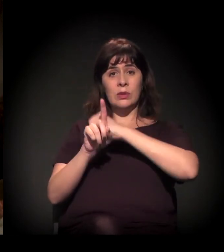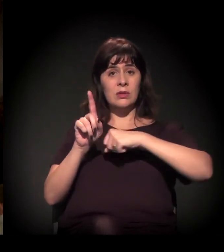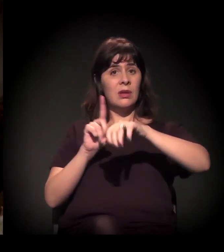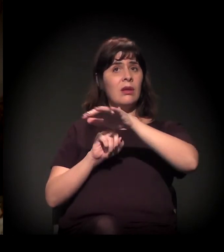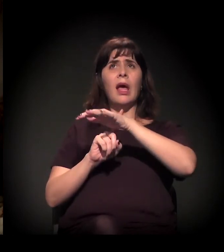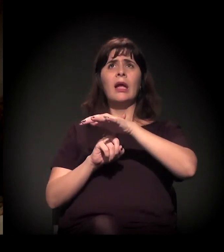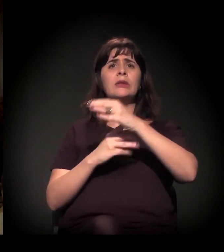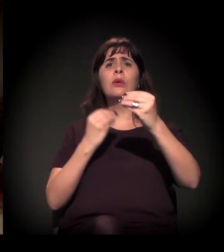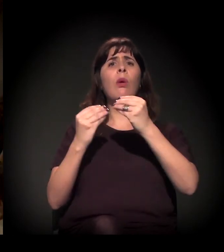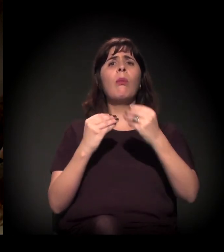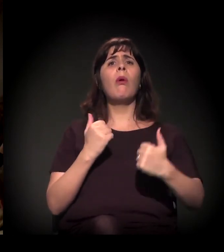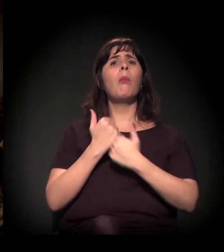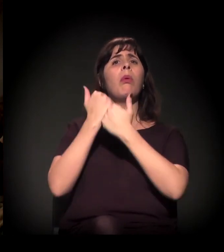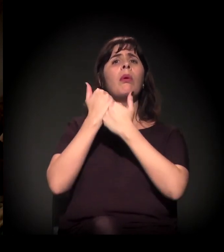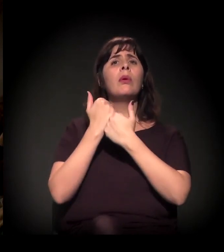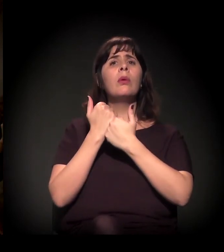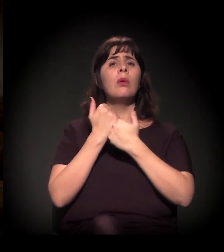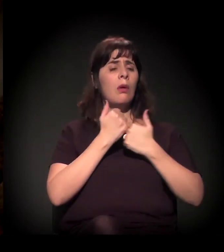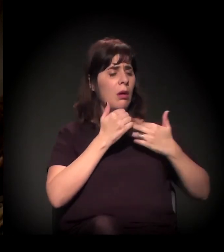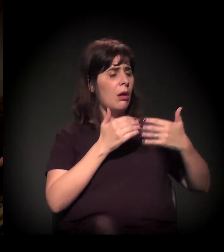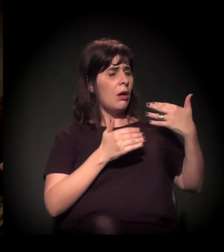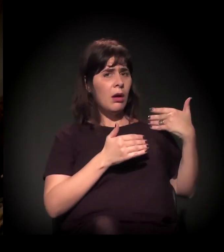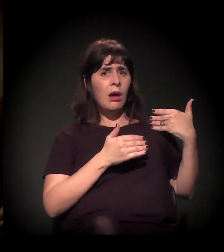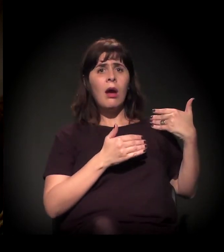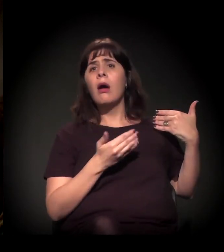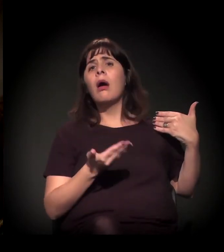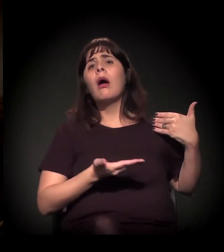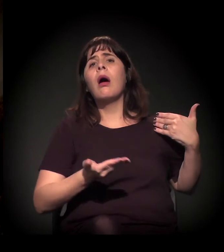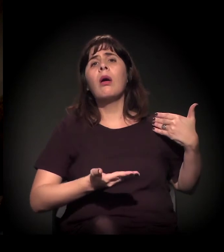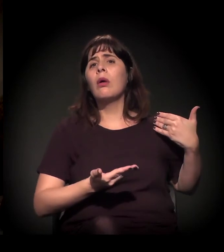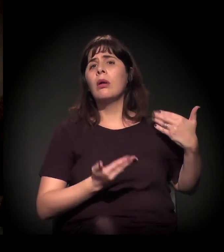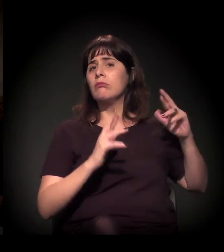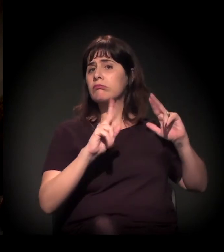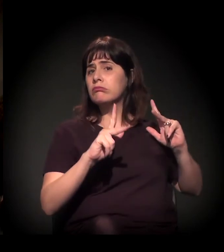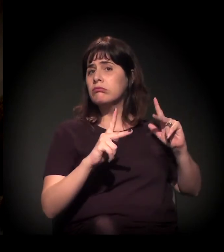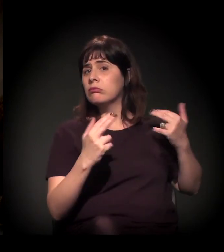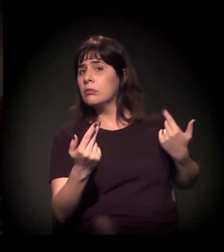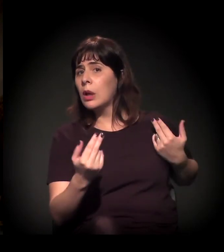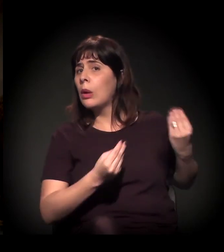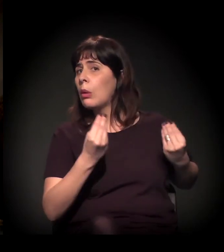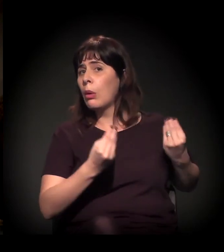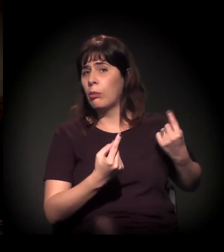a militar para o que você enxerga hoje de mais relevante, mais importante?